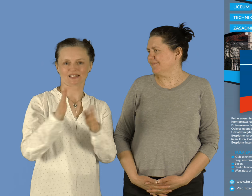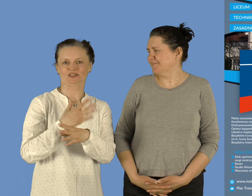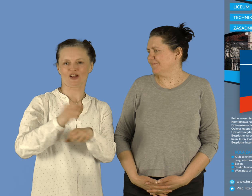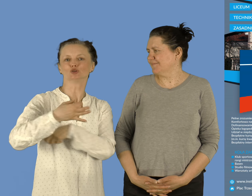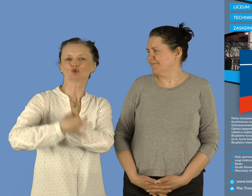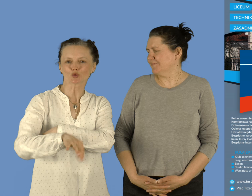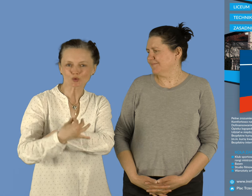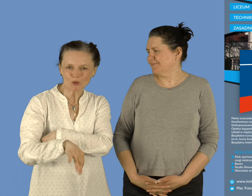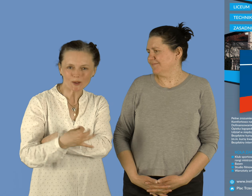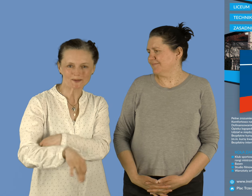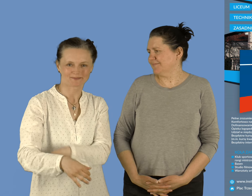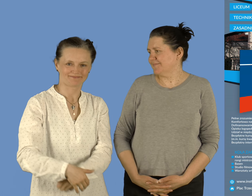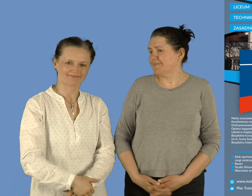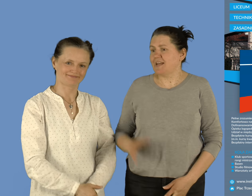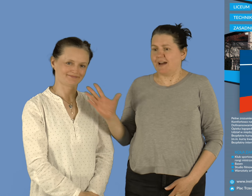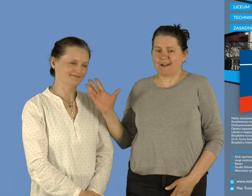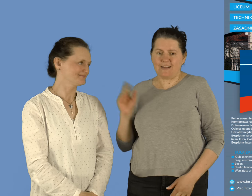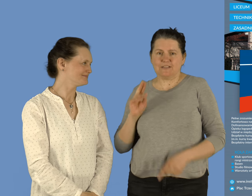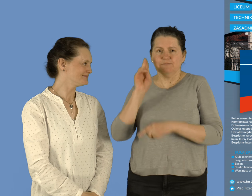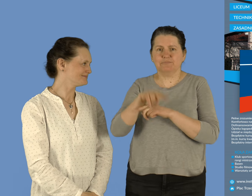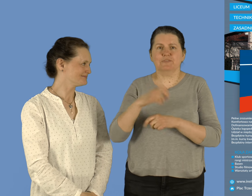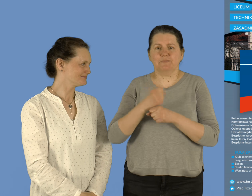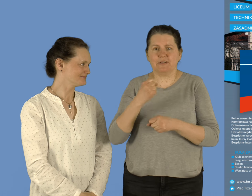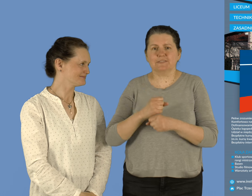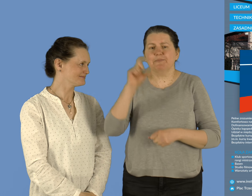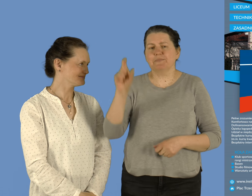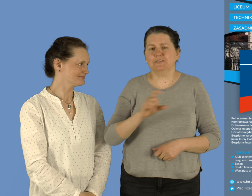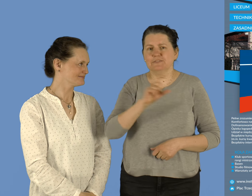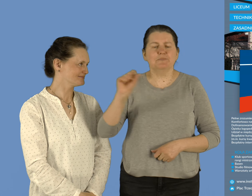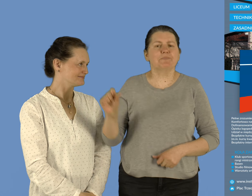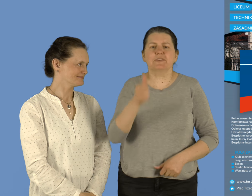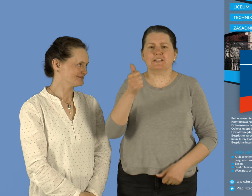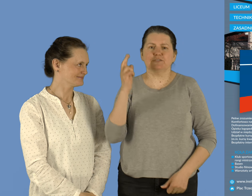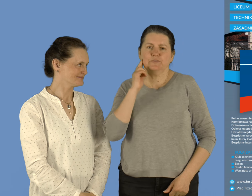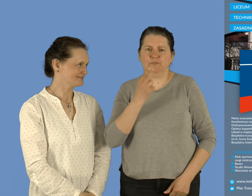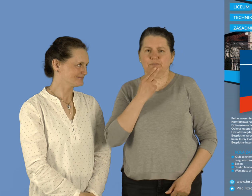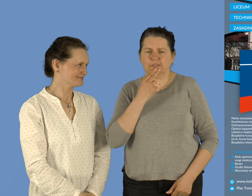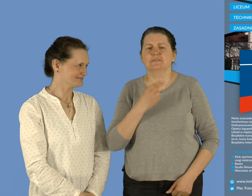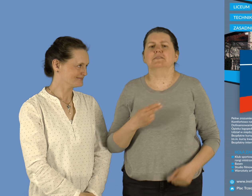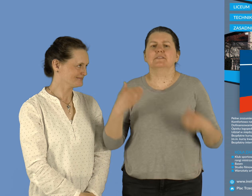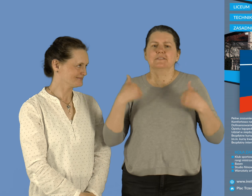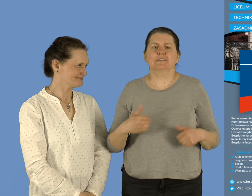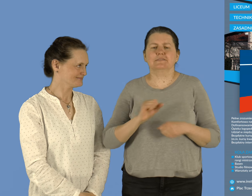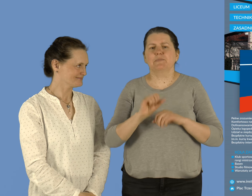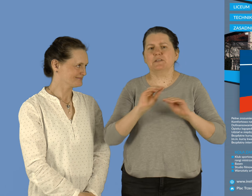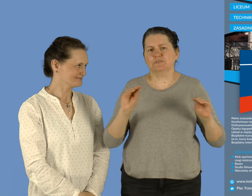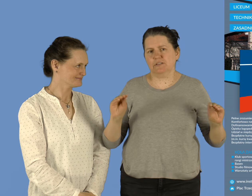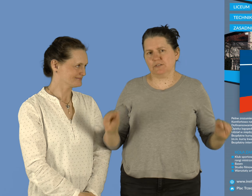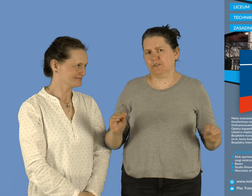Później poszłyśmy na studia. Teraz obie pracujemy w Instytucie. Ja - Monika Fijołek- jestem nauczycielką.